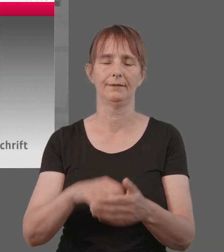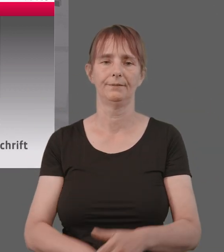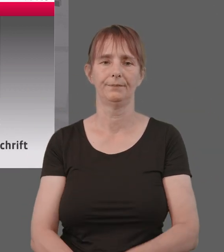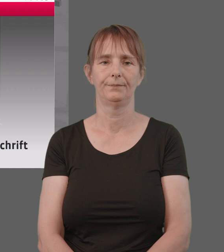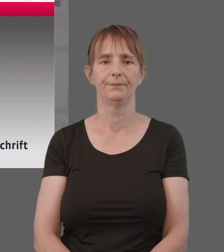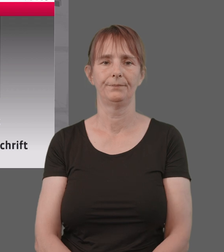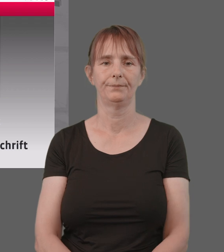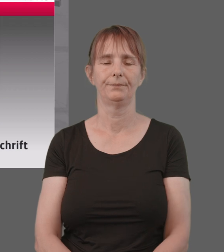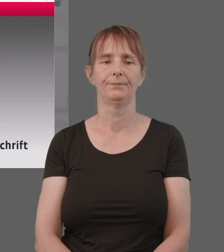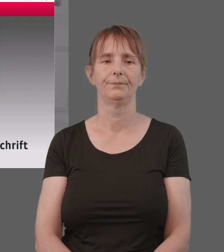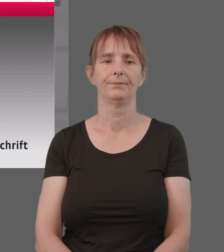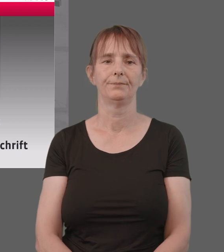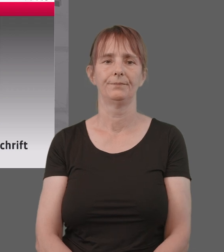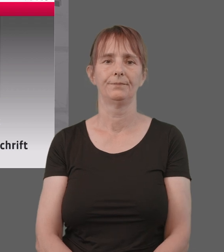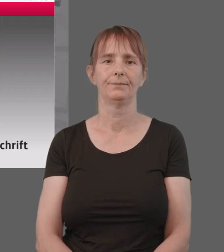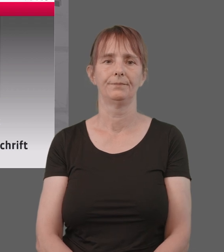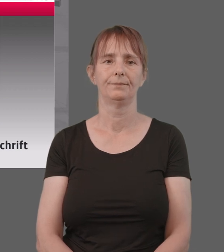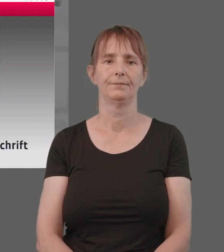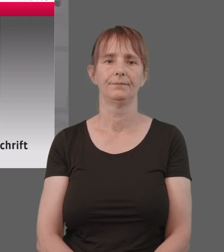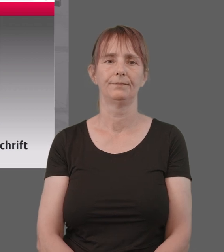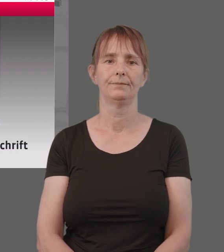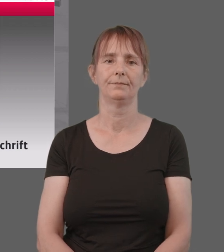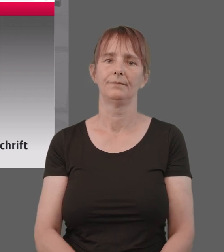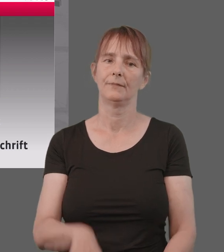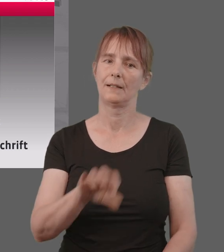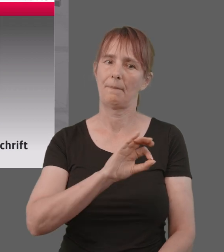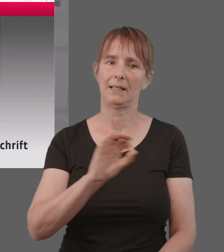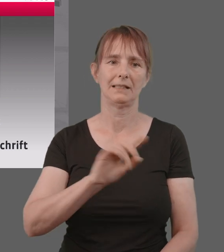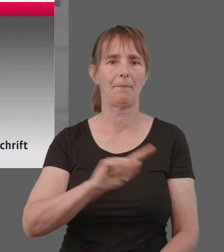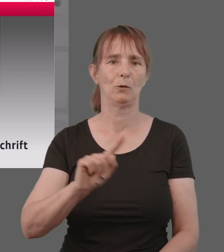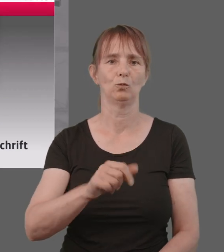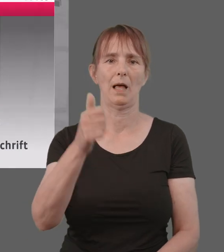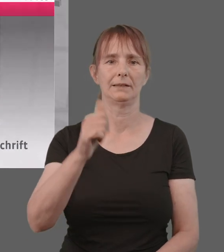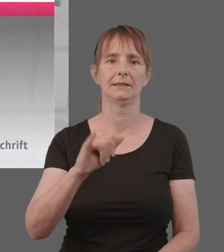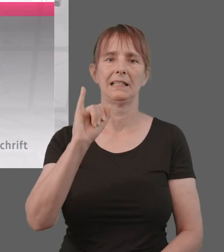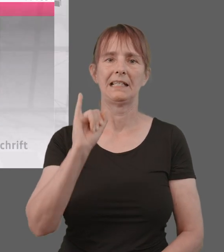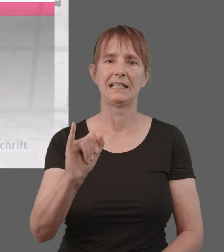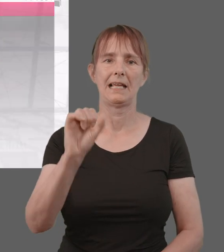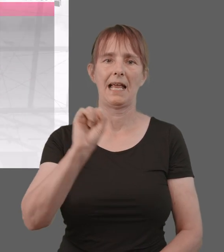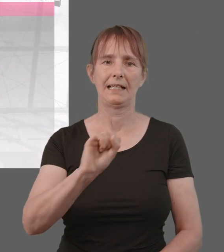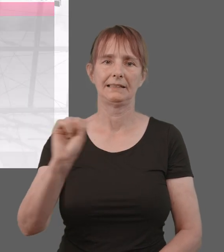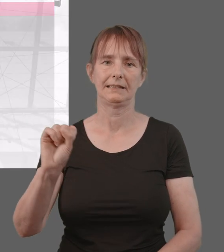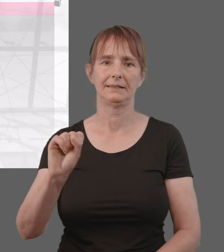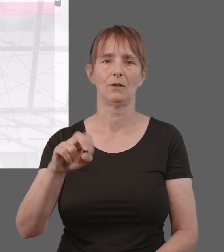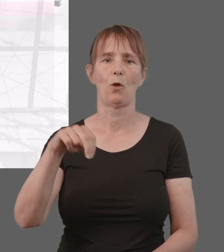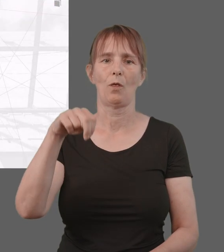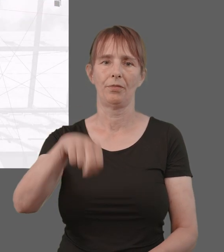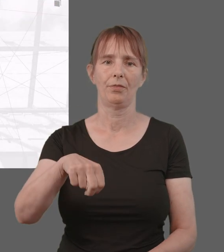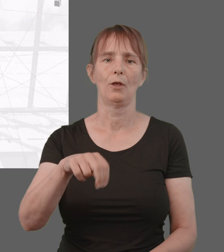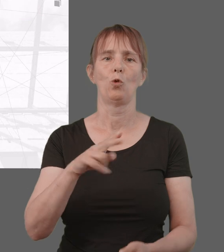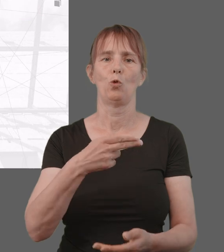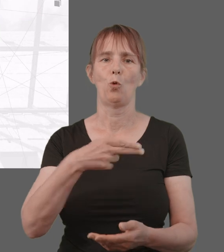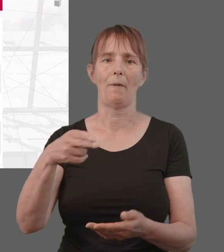der Zeitschrift, in der sich der Artikel befindet. In diesem Fall wurde mit der ISSN gesucht. Das